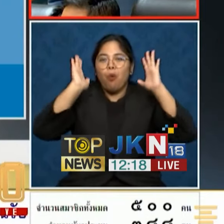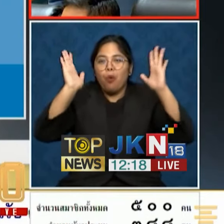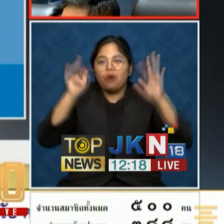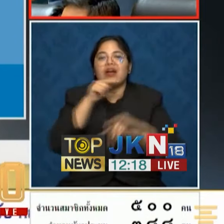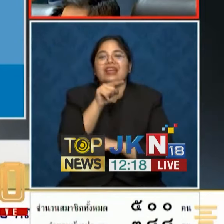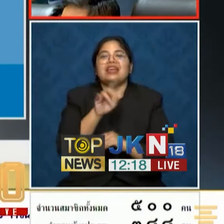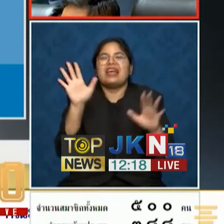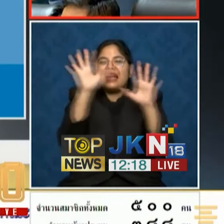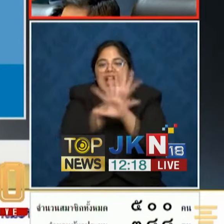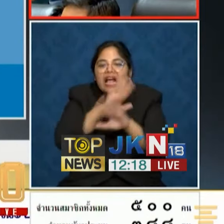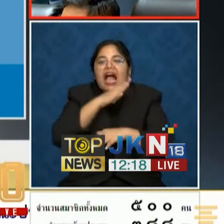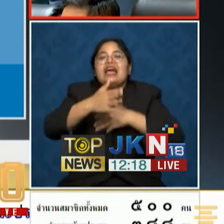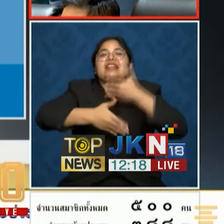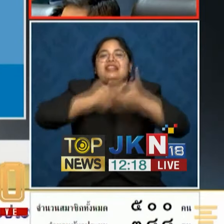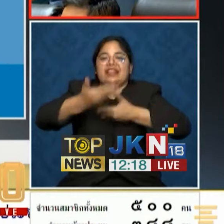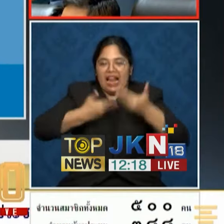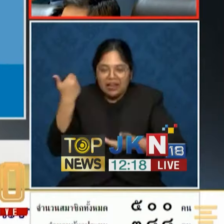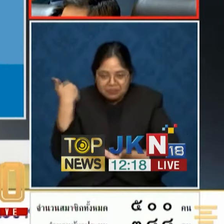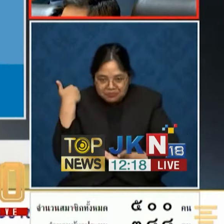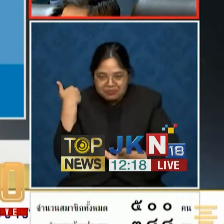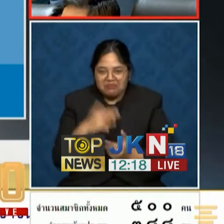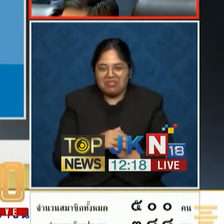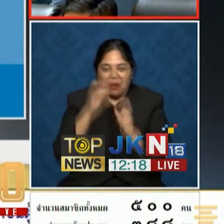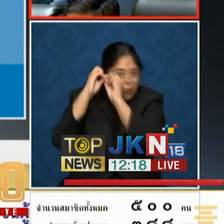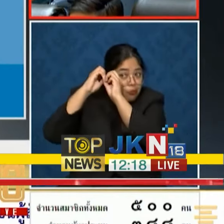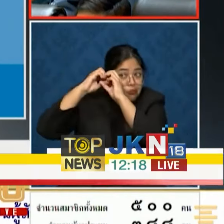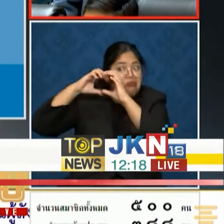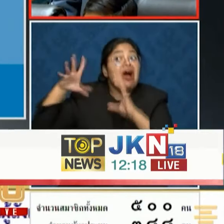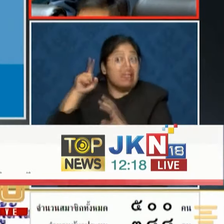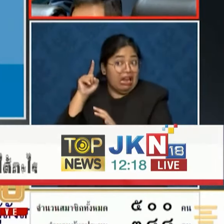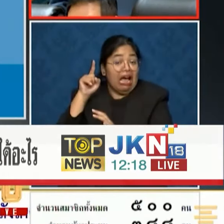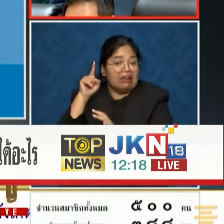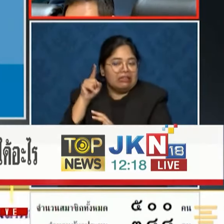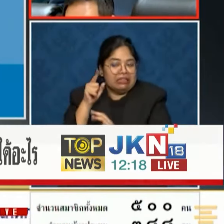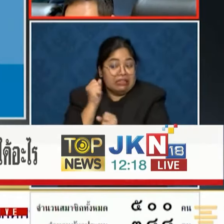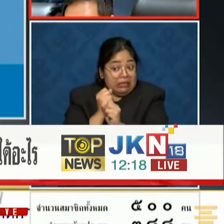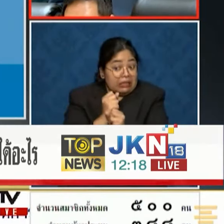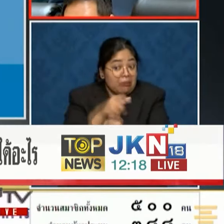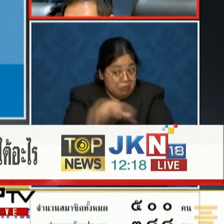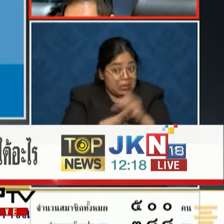นอกมาแล้ว 52 วันคนถามว่าบินไปทำการตลาด หรือทำการตลกนี่คือจุลินทรลักษณะวิสิทธิ์